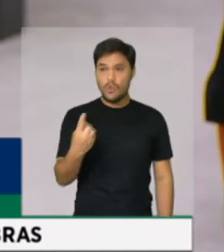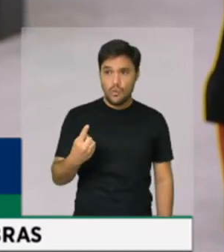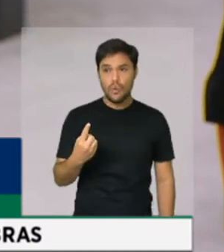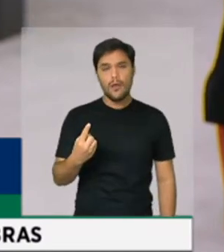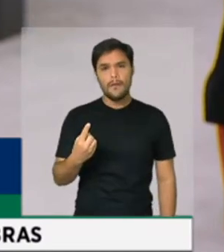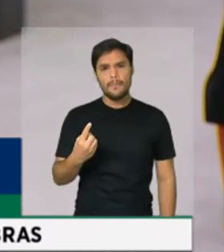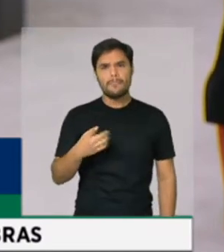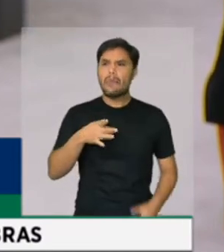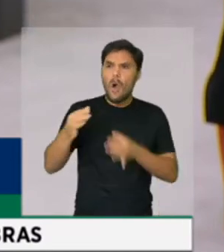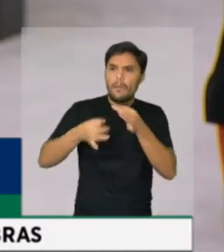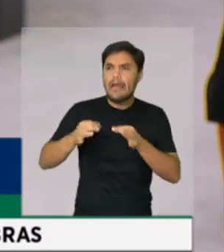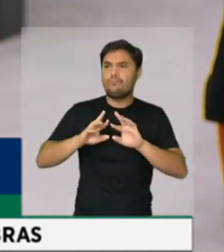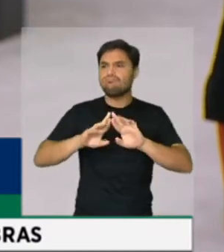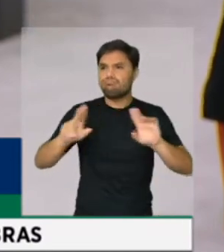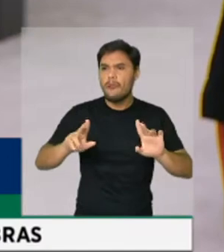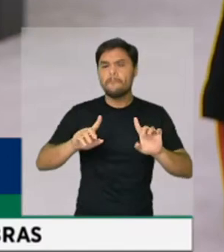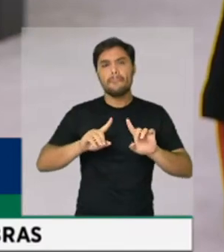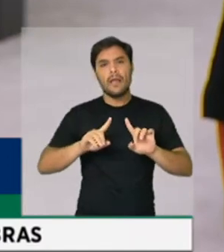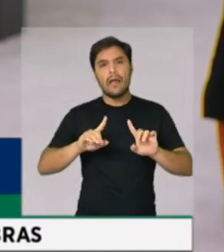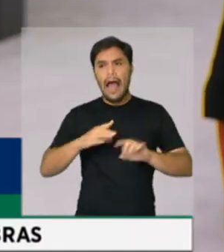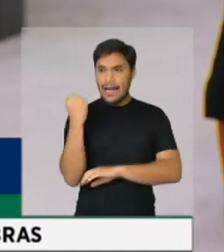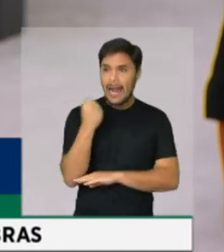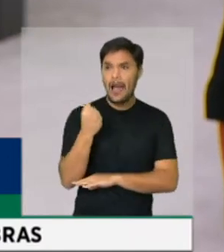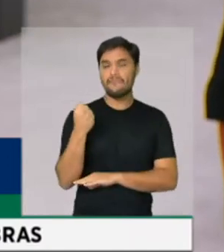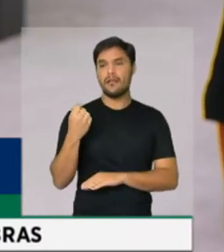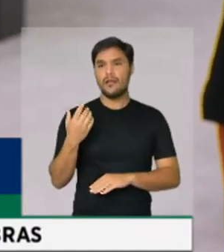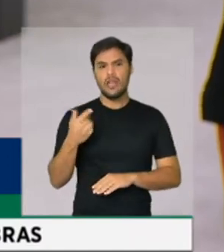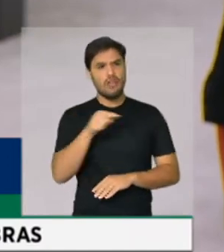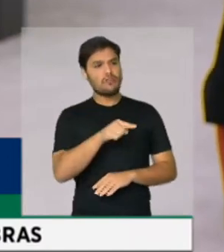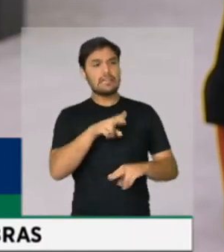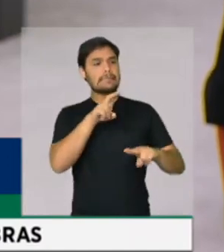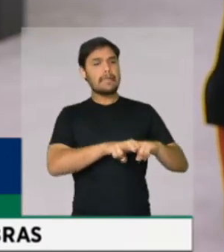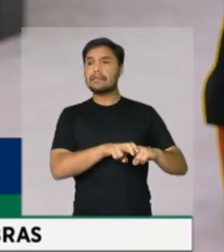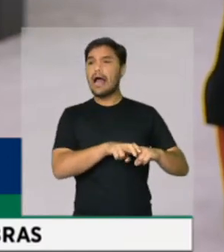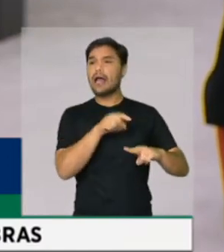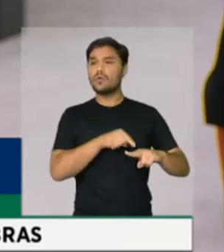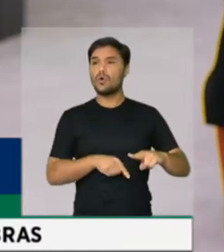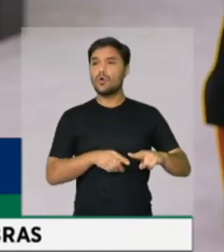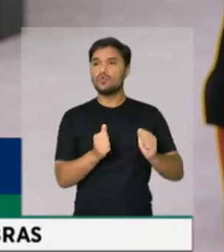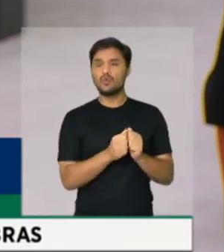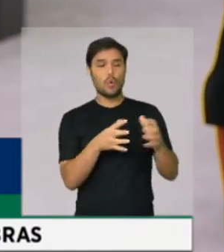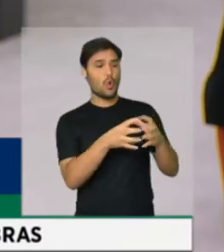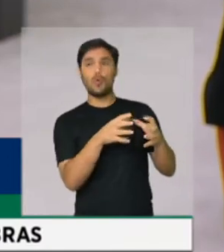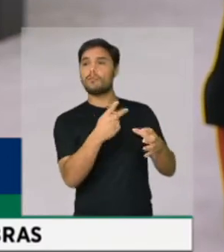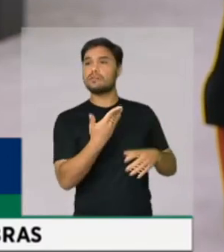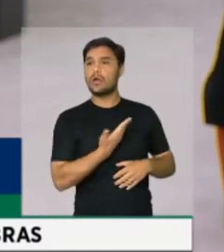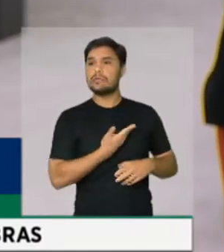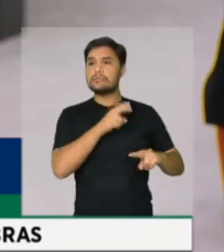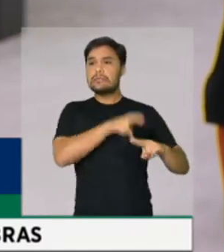BASEADA NUM ARTIGO. O SENHOR ESTAVA SENTADO HÁ MAIS DE MEIA HORA SEM MÁSCARA. A CÂMARA ESTÁ LOTADA DE PARLAMENTARES, A SITUAÇÃO É